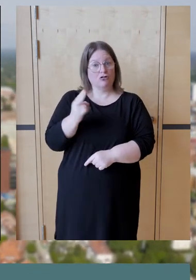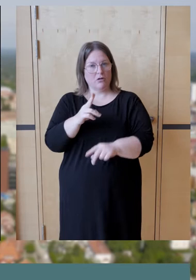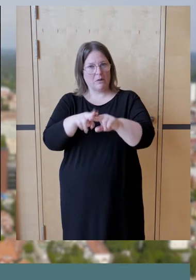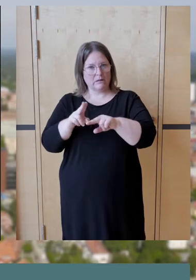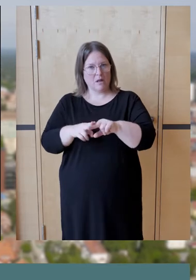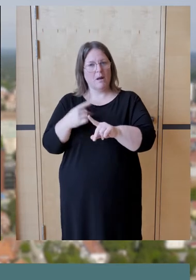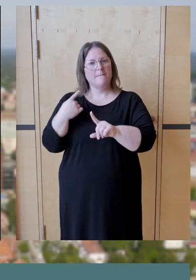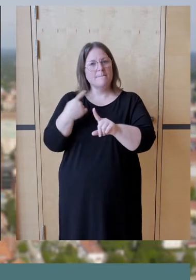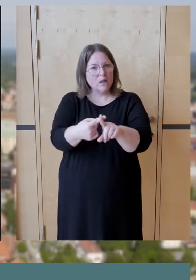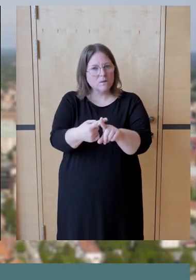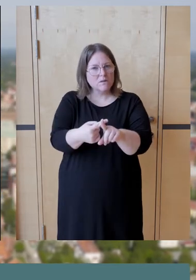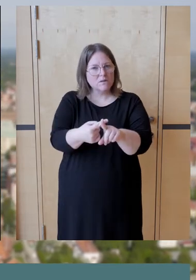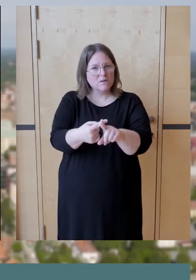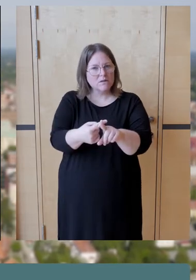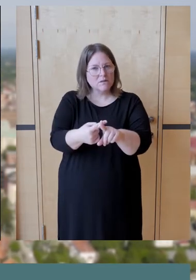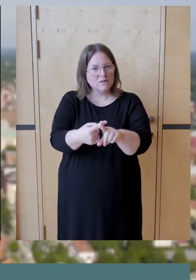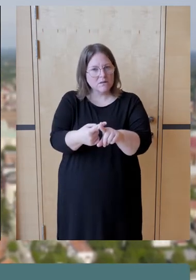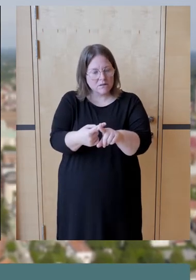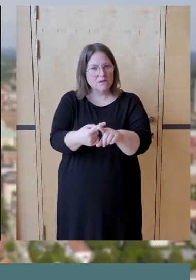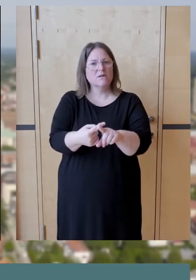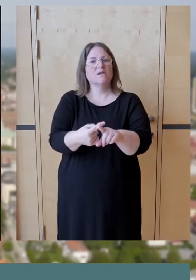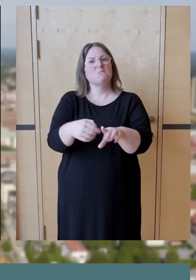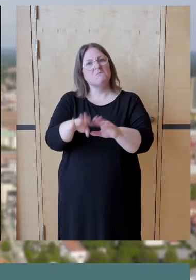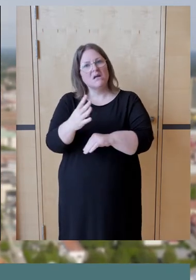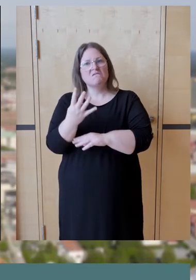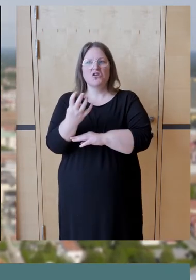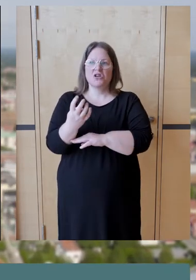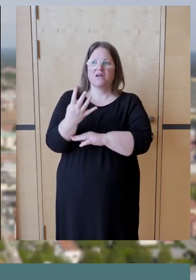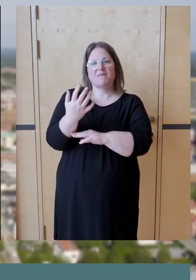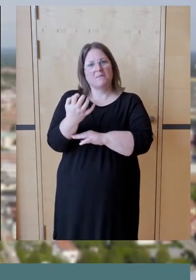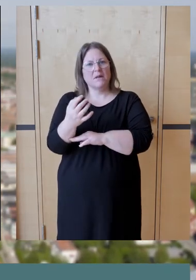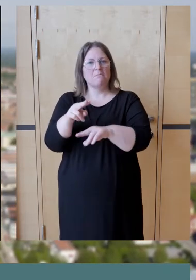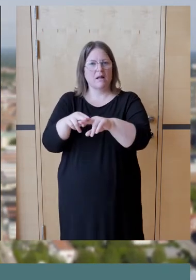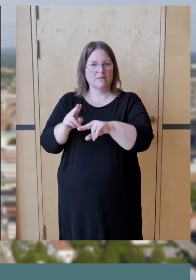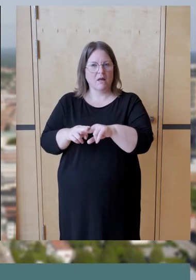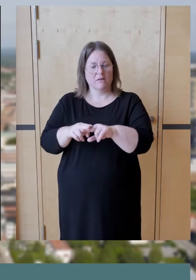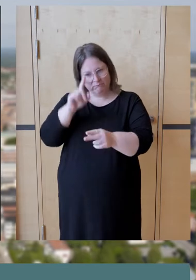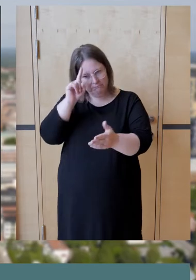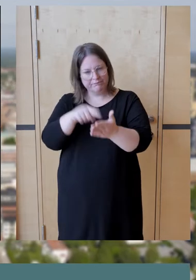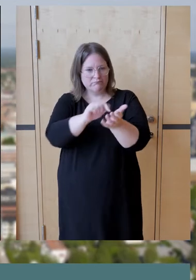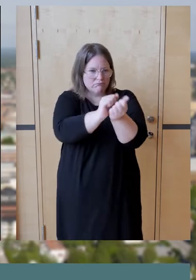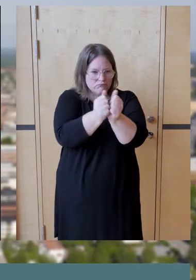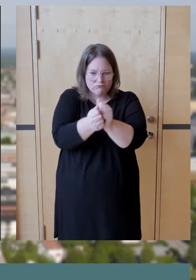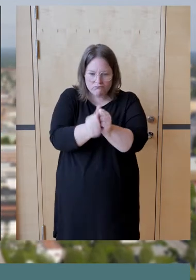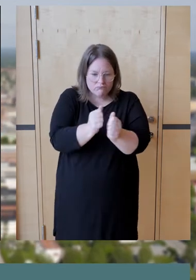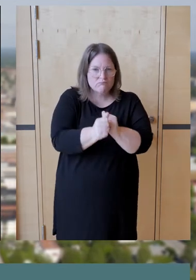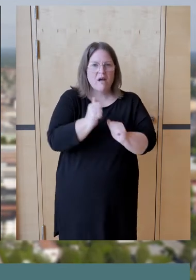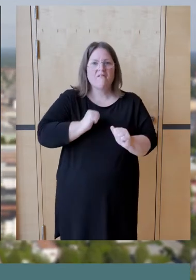Att vi skulle ta ytterligare 45 till 50 platser Genom att byggnationer och återanvända de avkall städa lägenhet